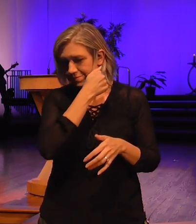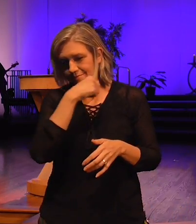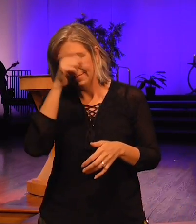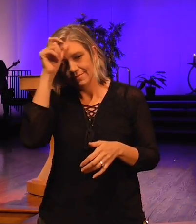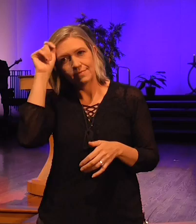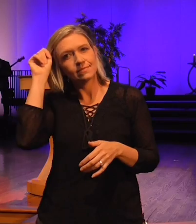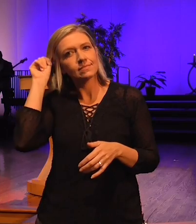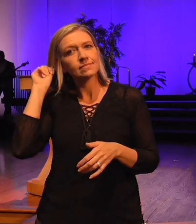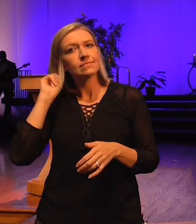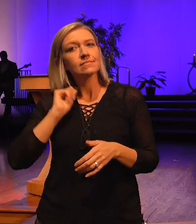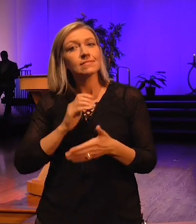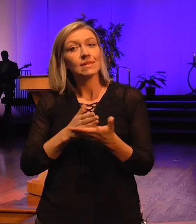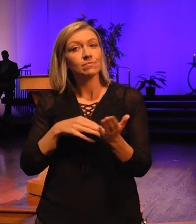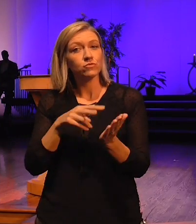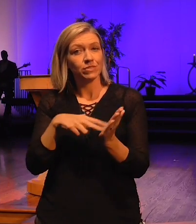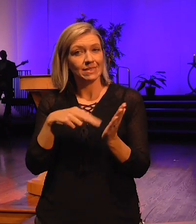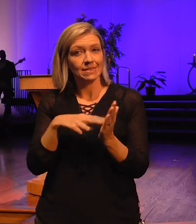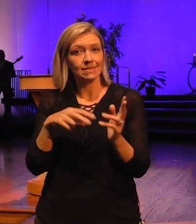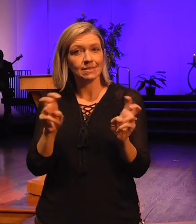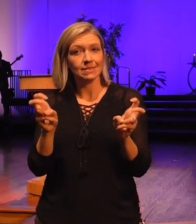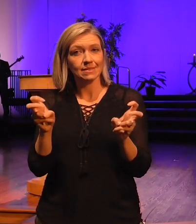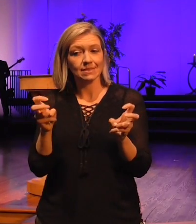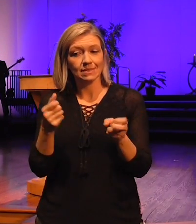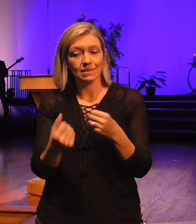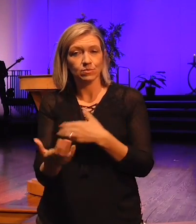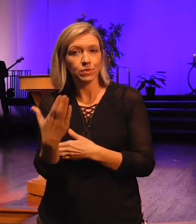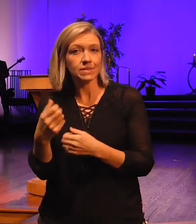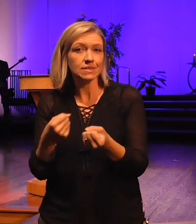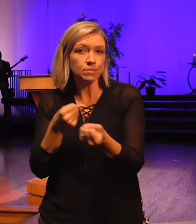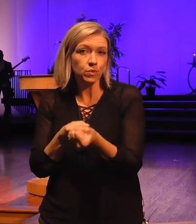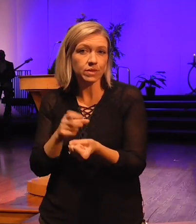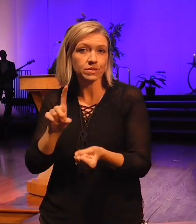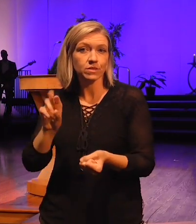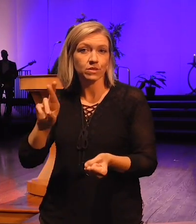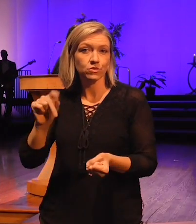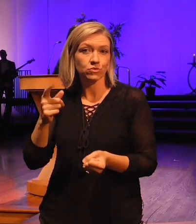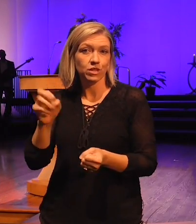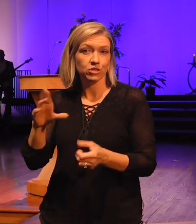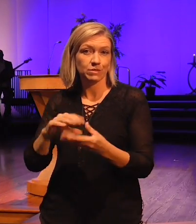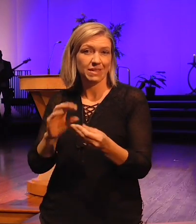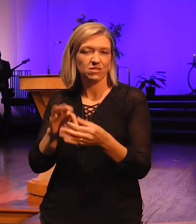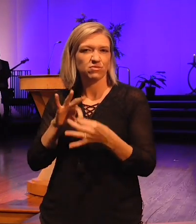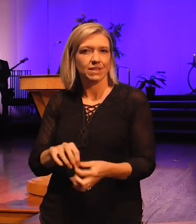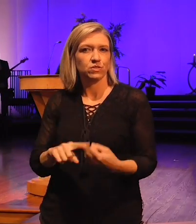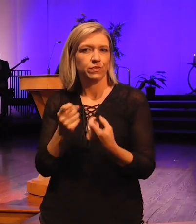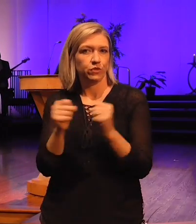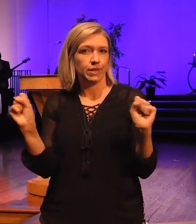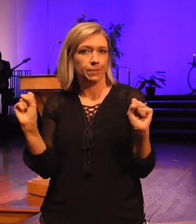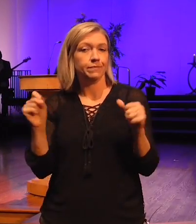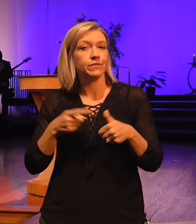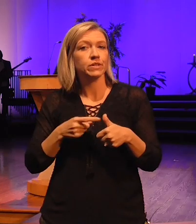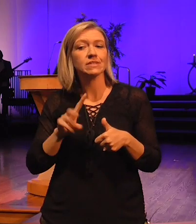tenemos algunas lecturas hoy para apoyar el mensaje del Dr. Rogers sobre Freedom First de Victor Frankle